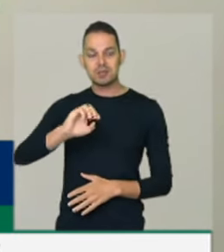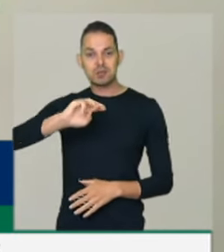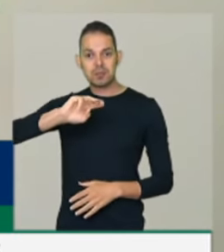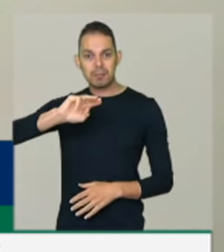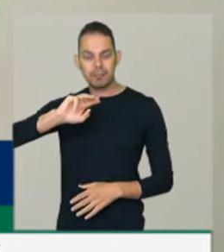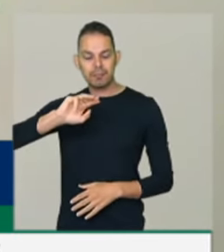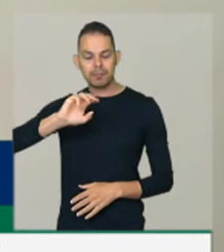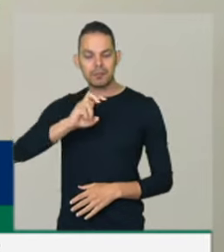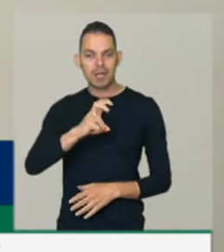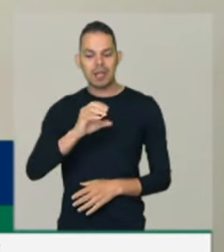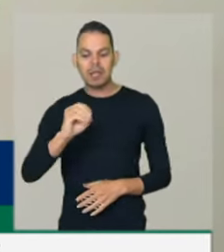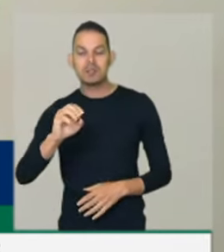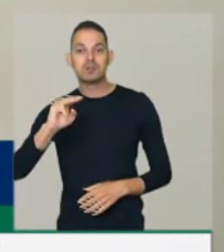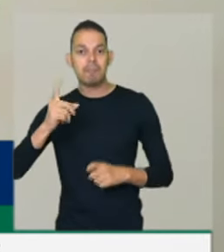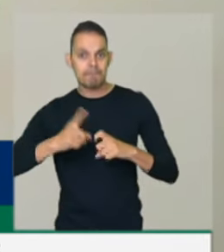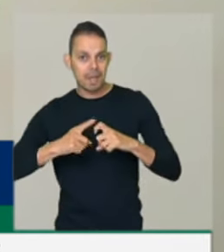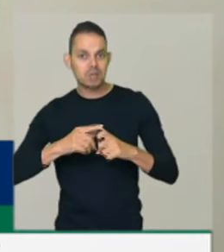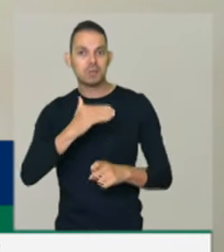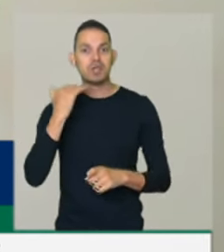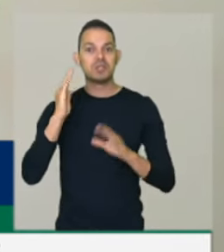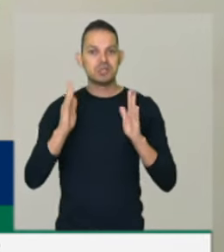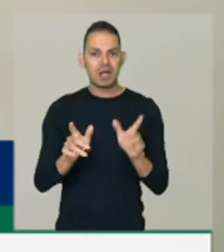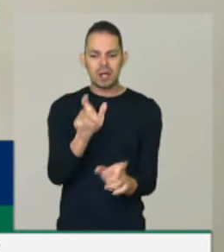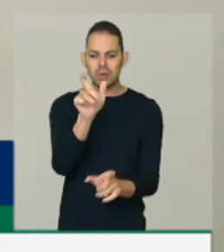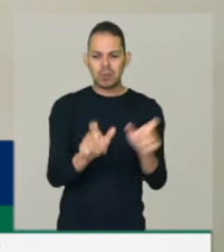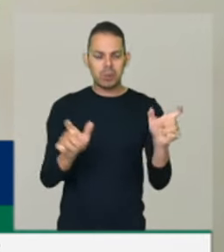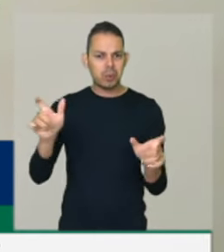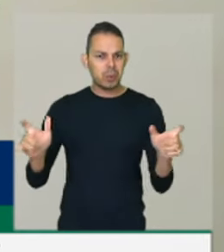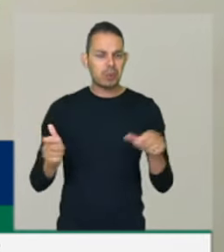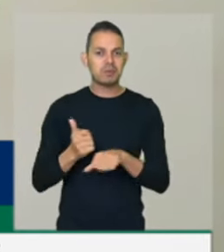PROFISSIONAIS DA SAÚDE PARA A COVID DO QUE MILITARES QUE PARTICIPARAM DA SEGUNDA GUERRA MUNDIAL. MILITARES